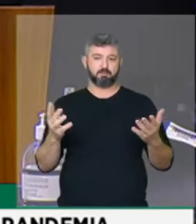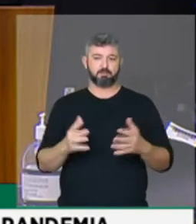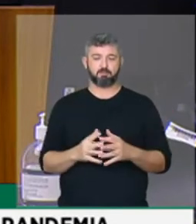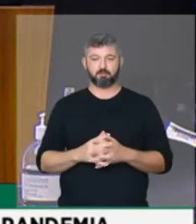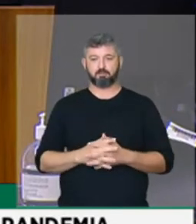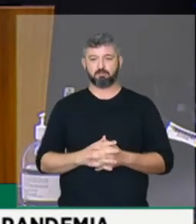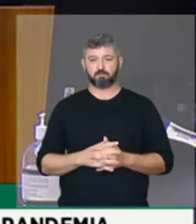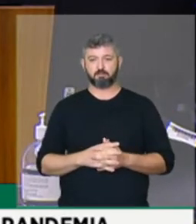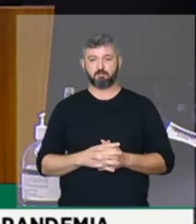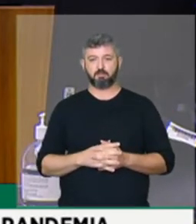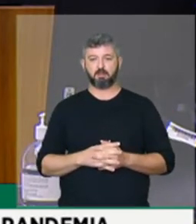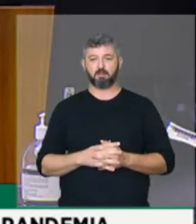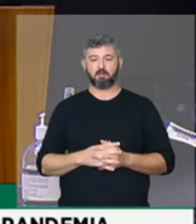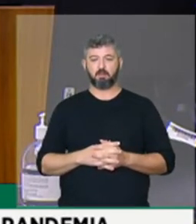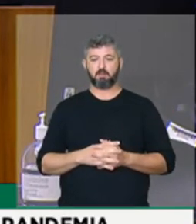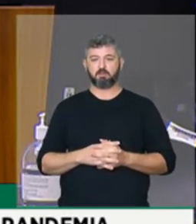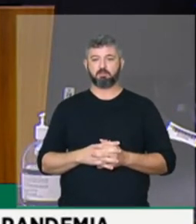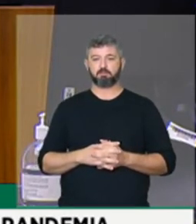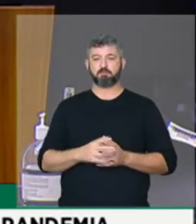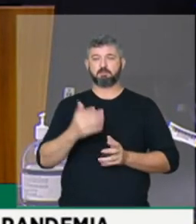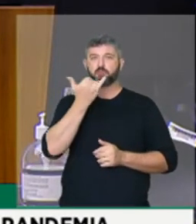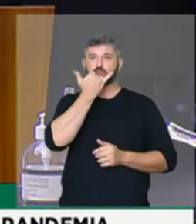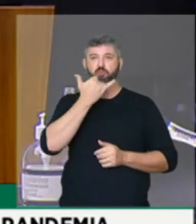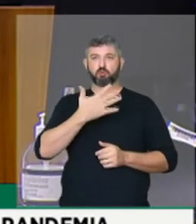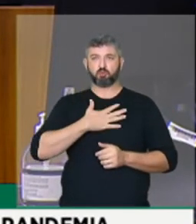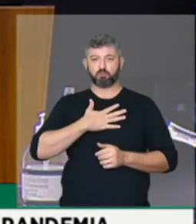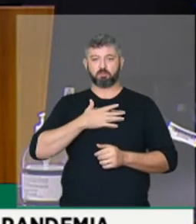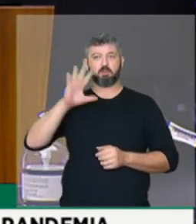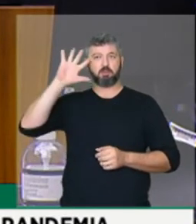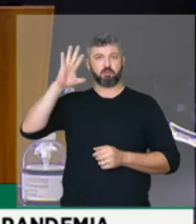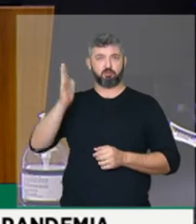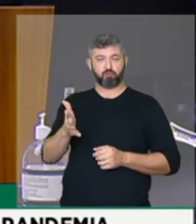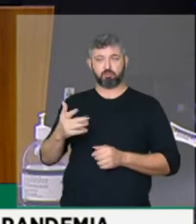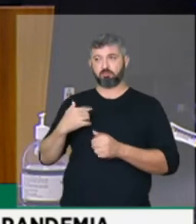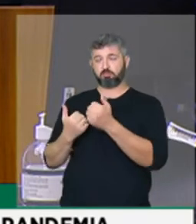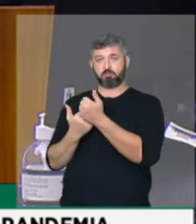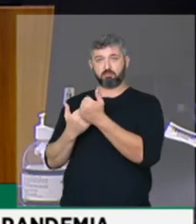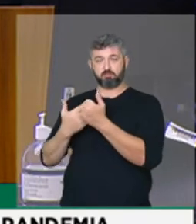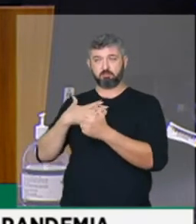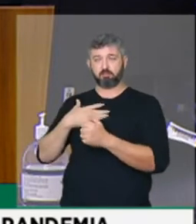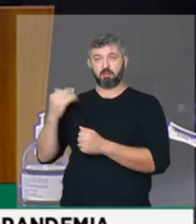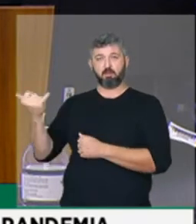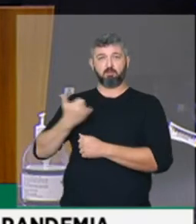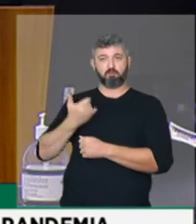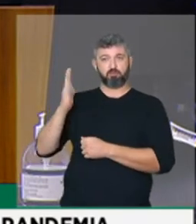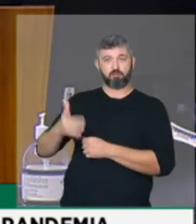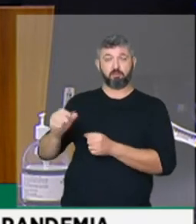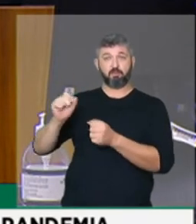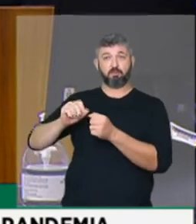COM A ORIENTAÇÃO DO PAINEL. -- [DEPUTADO]: PRESIDENTE FOI RESOLVIDO, EU PEÇO DESCULPA, A NOSSA ASSESSORIA INFORMOU QUE JÁ TINHA SIDO REEDITADA A MP 14020, A LEI DO BEM, NÃO FOI